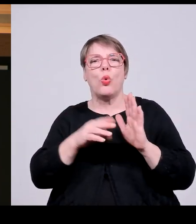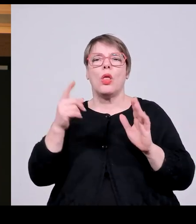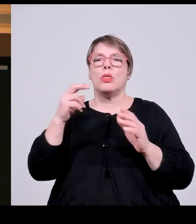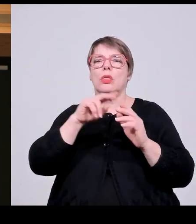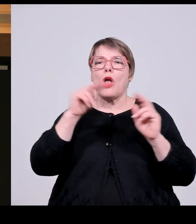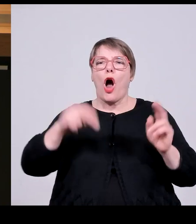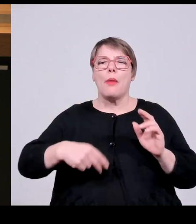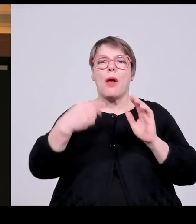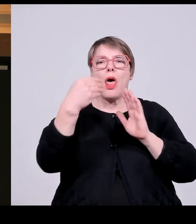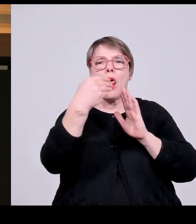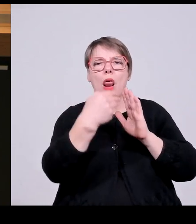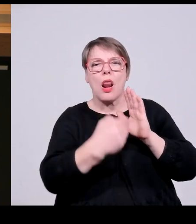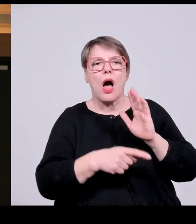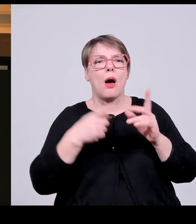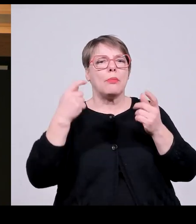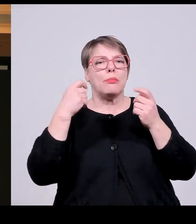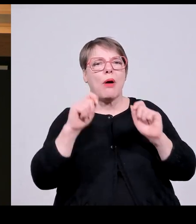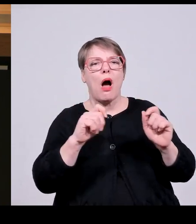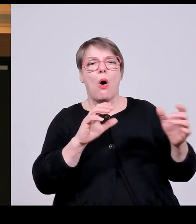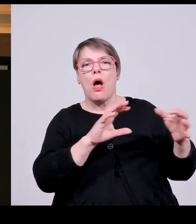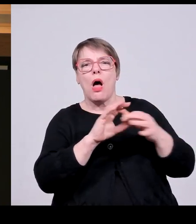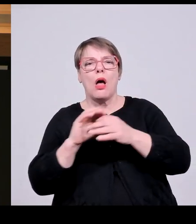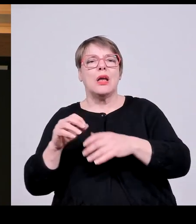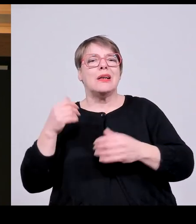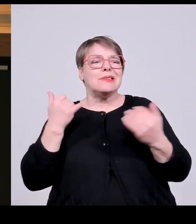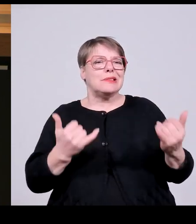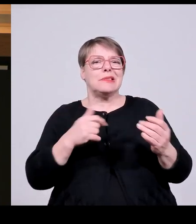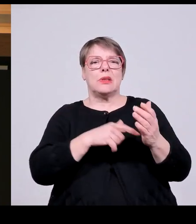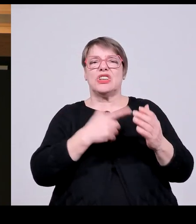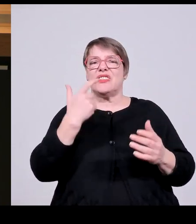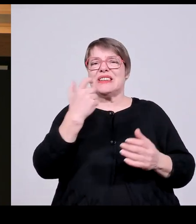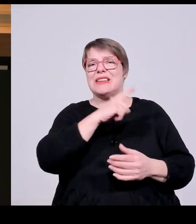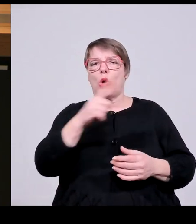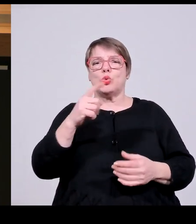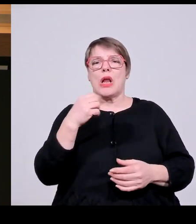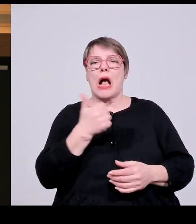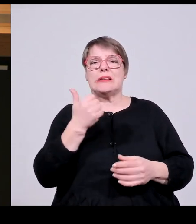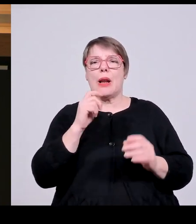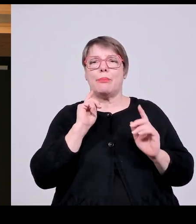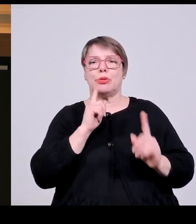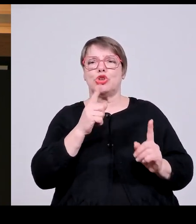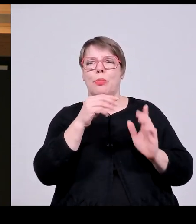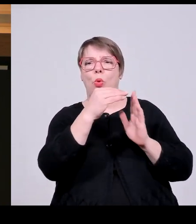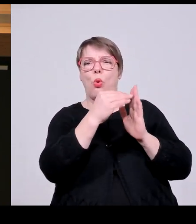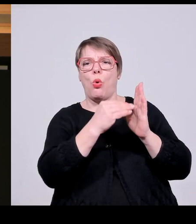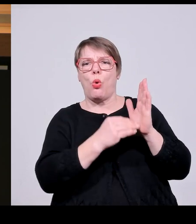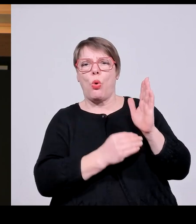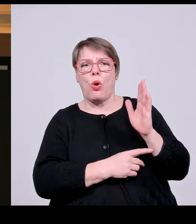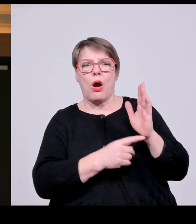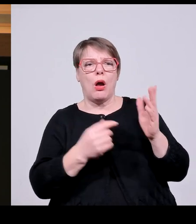versorgt werden. Im Bundestag vertritt Ihr Vorsitzender diese entsprechenden Maßnahmen. Vierhunderttausend möchte er,